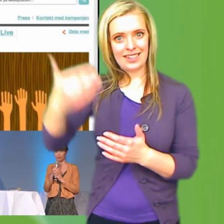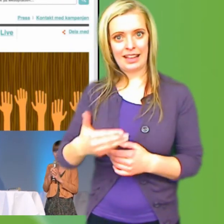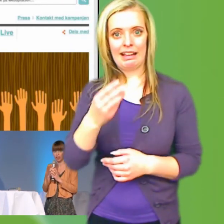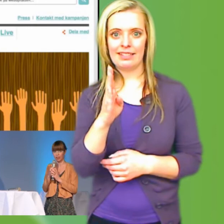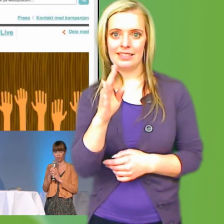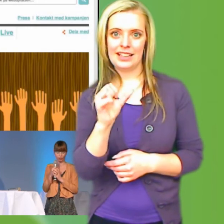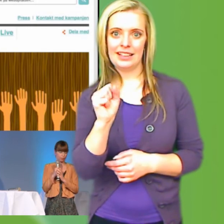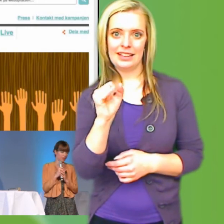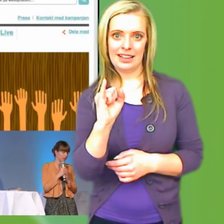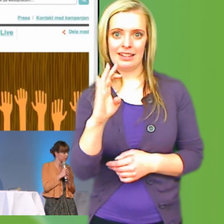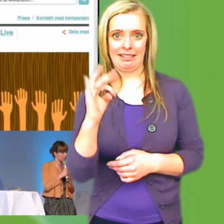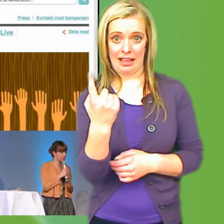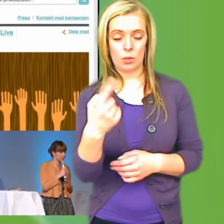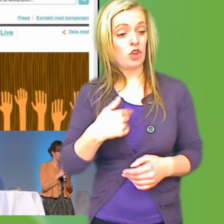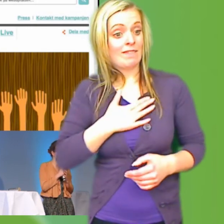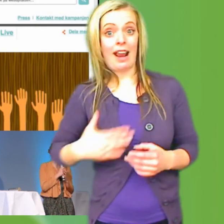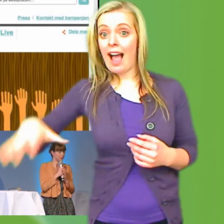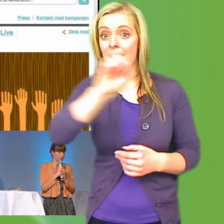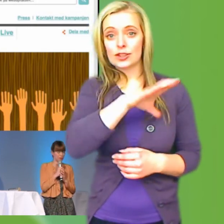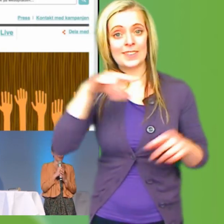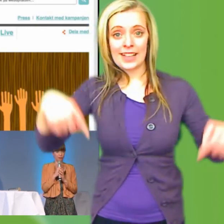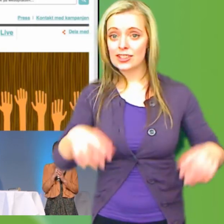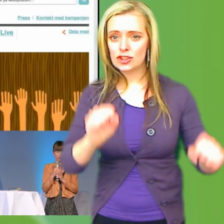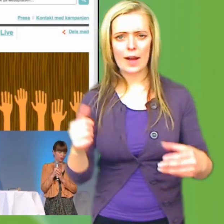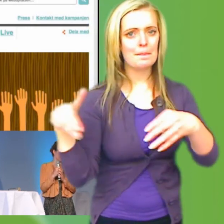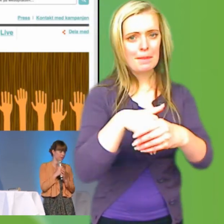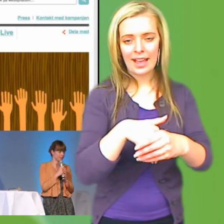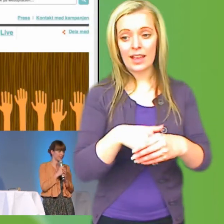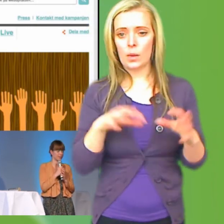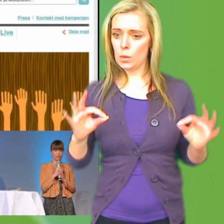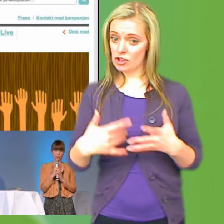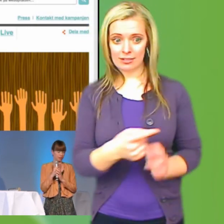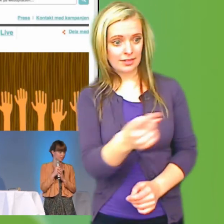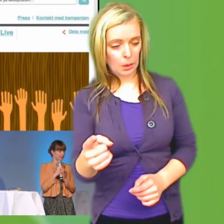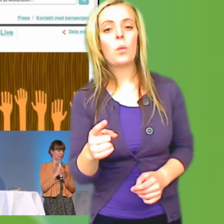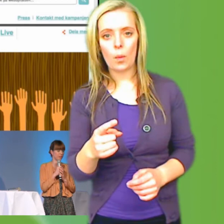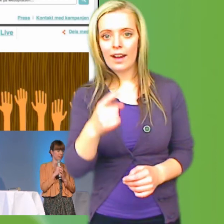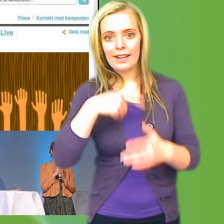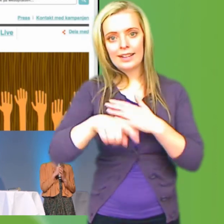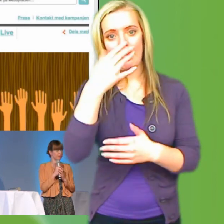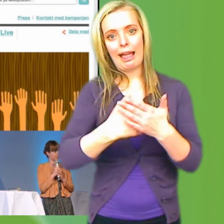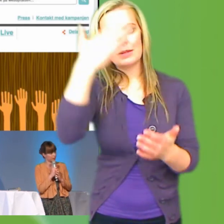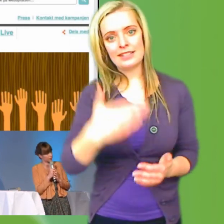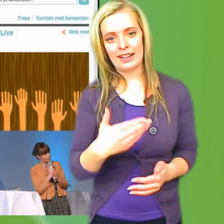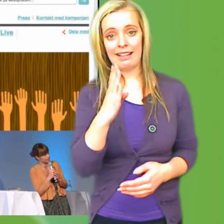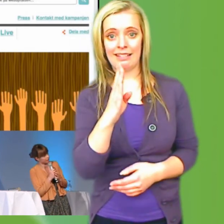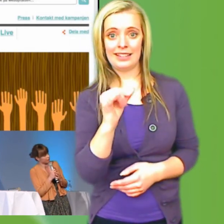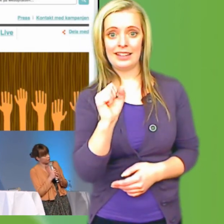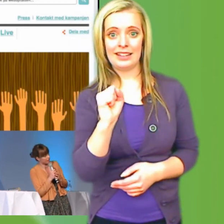går med. Det gör ni genom att gå till digidel.se och klicka på "Gå med".